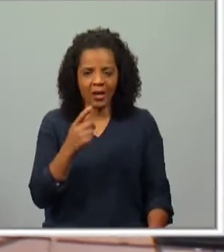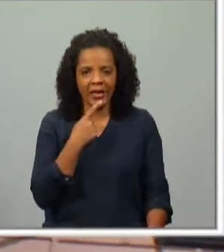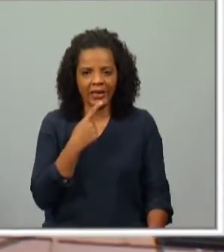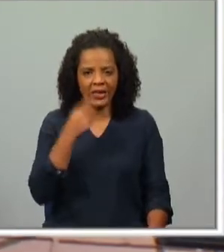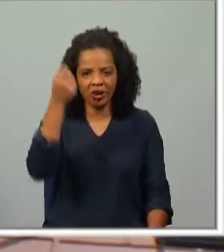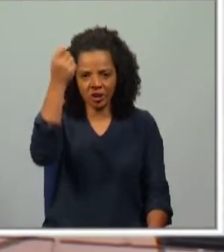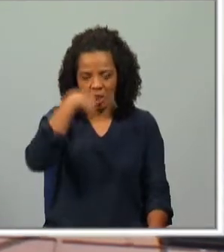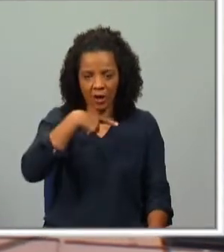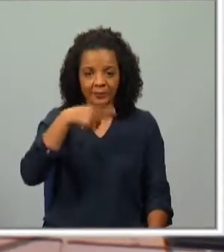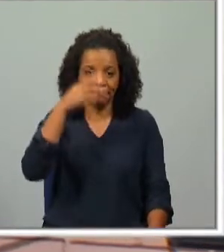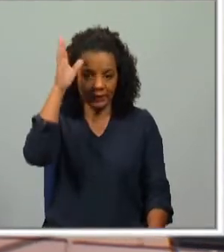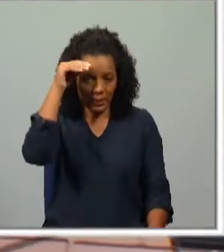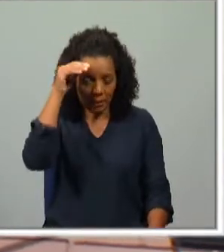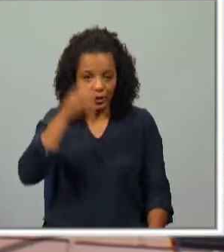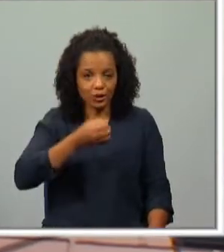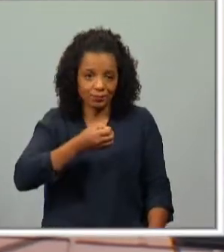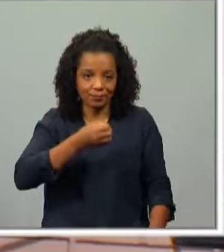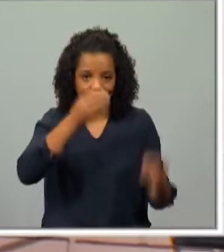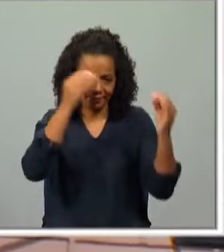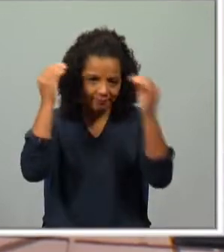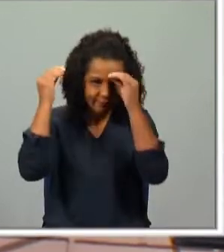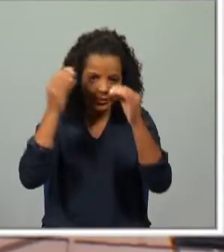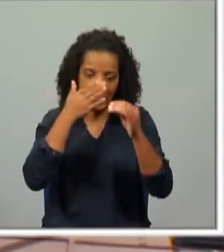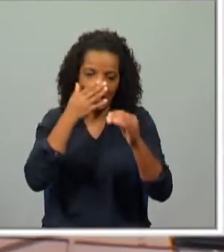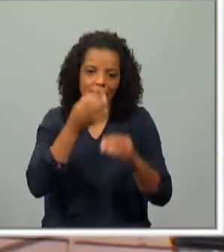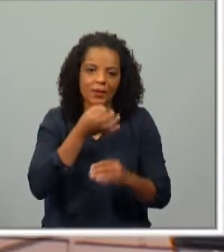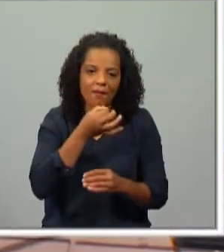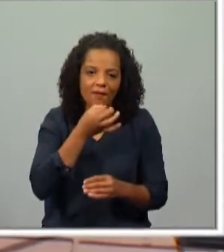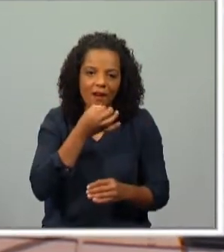história vivida por animais que são personificados e que tem uma intenção 動物生活的歷史擬人化並且有意圖